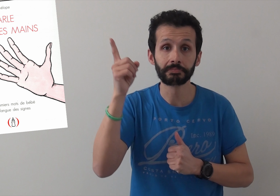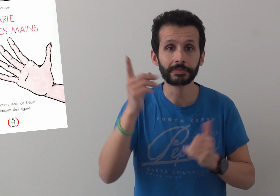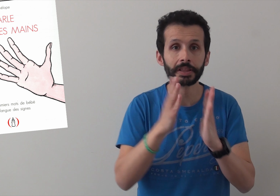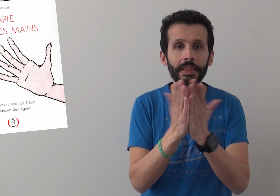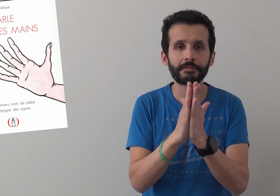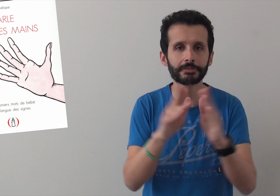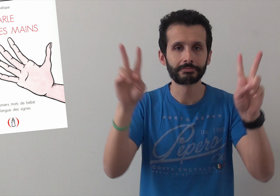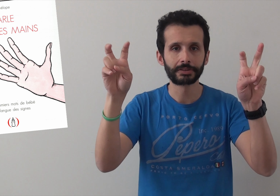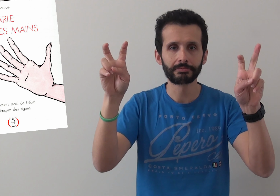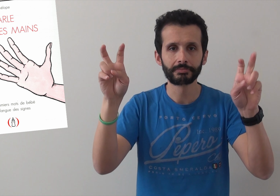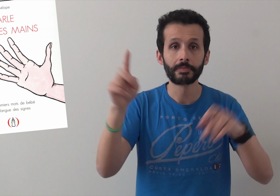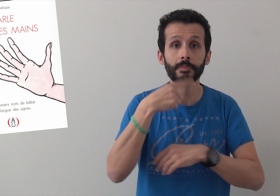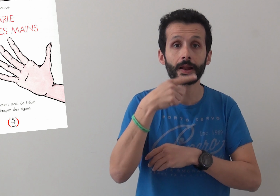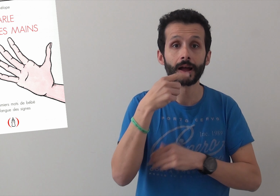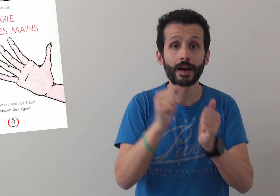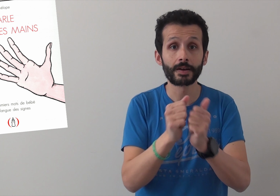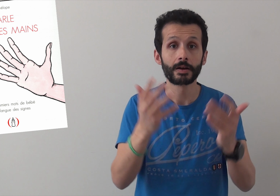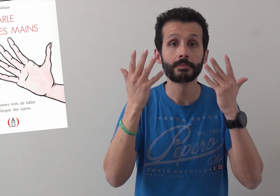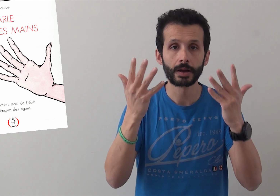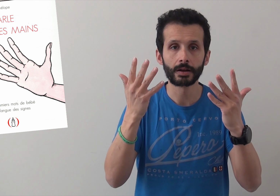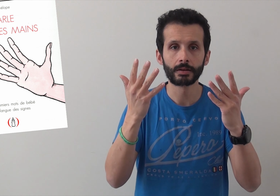Voici le livre "Parle avec les mains"